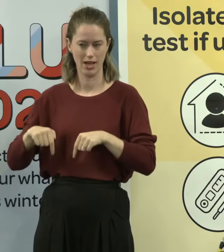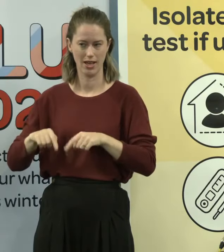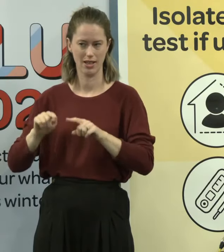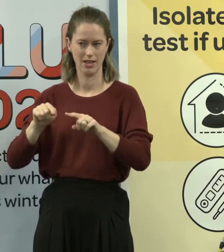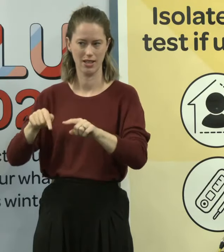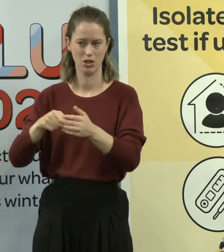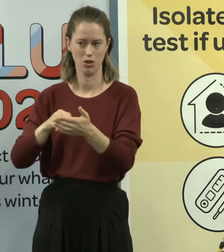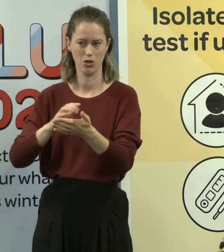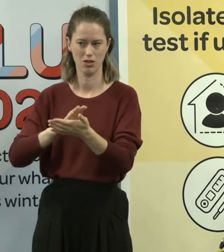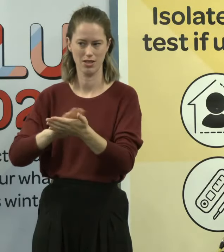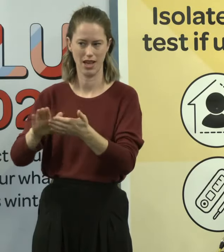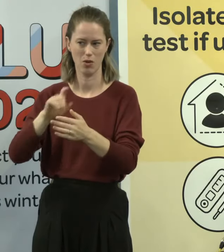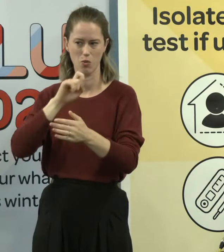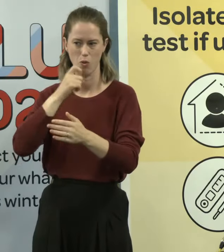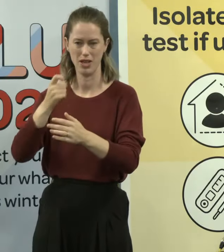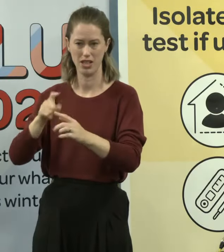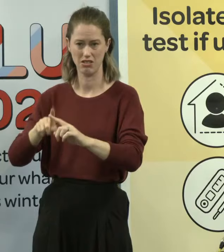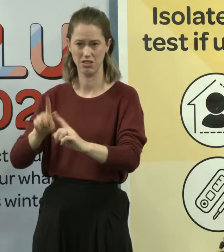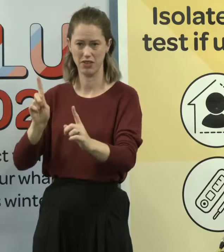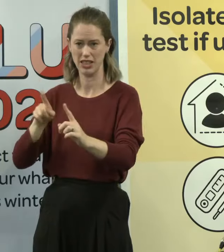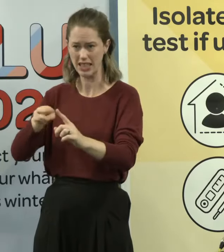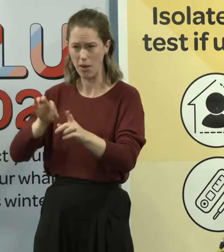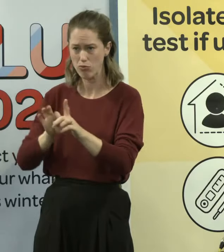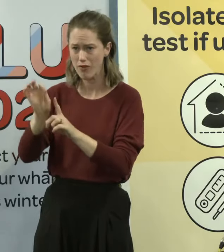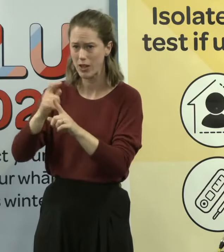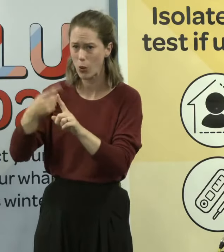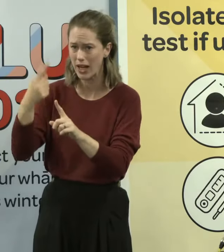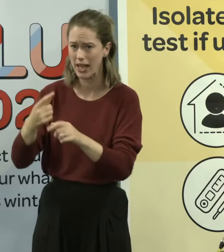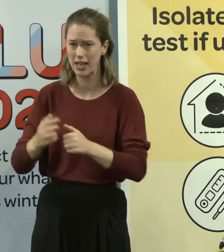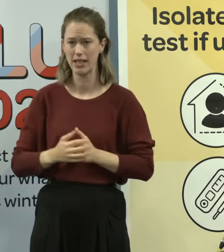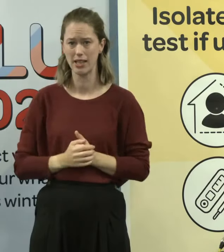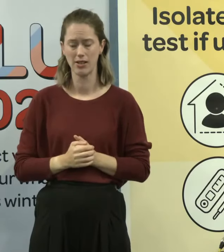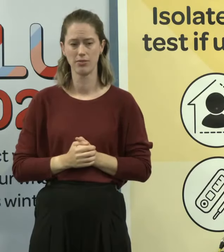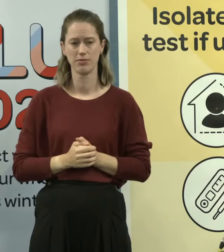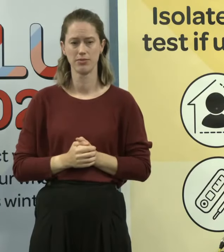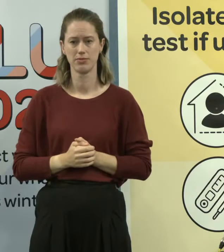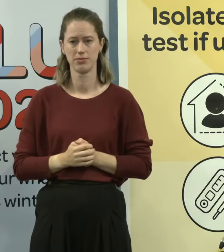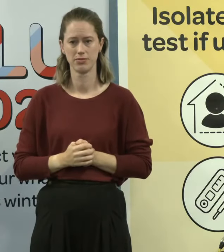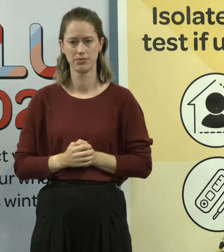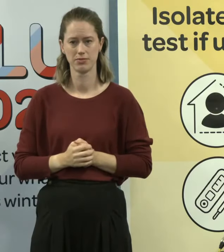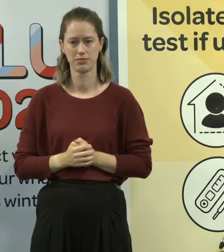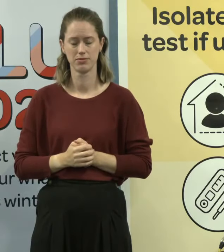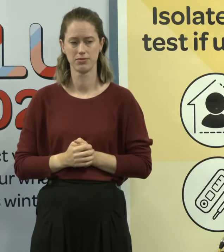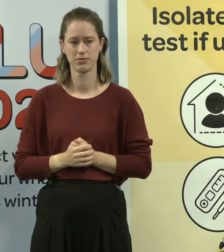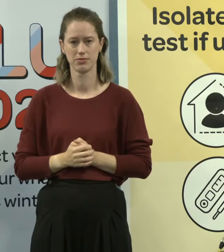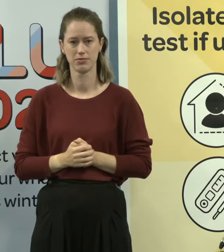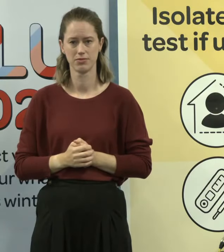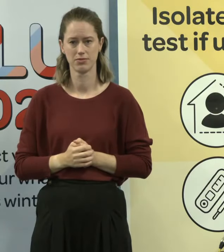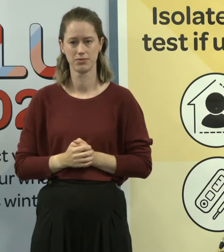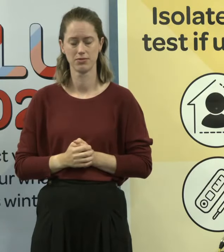awangawanga. Ka kitea he rereketanga i waenga i tenei